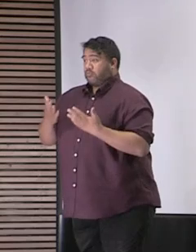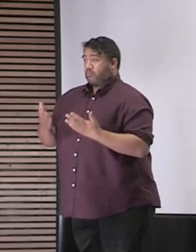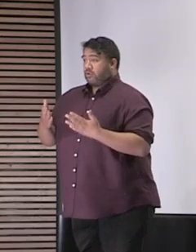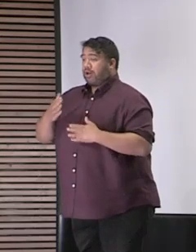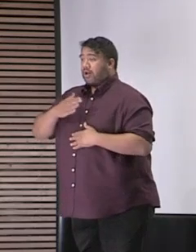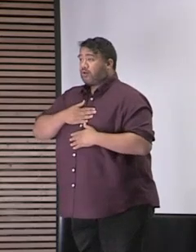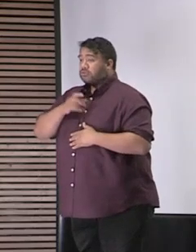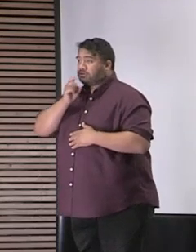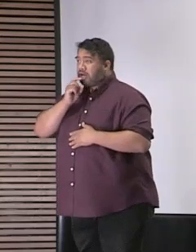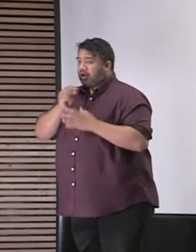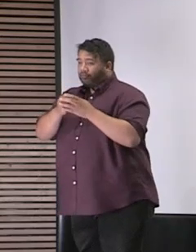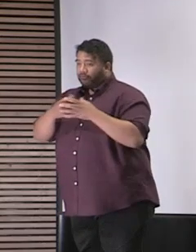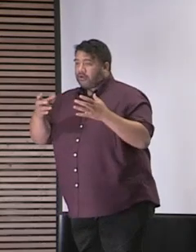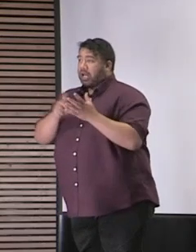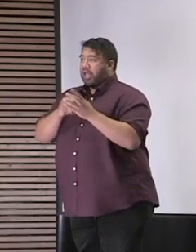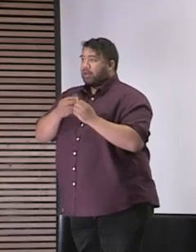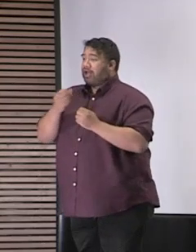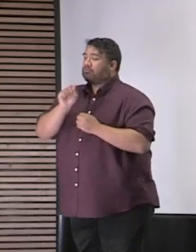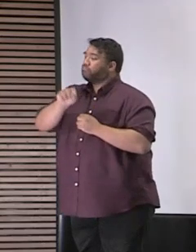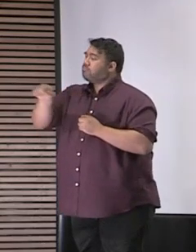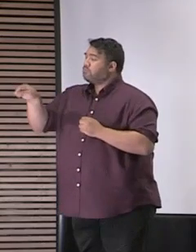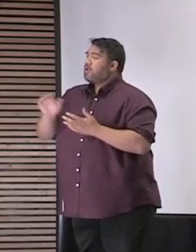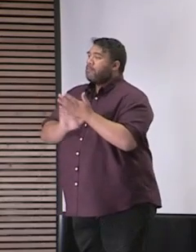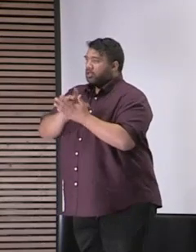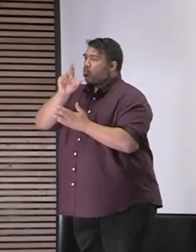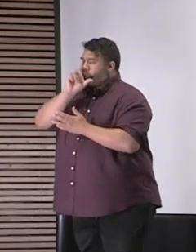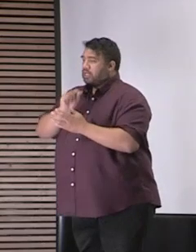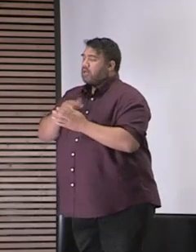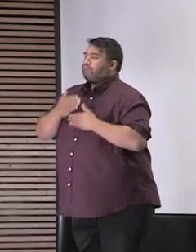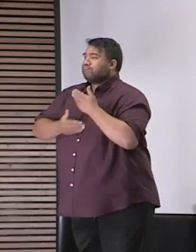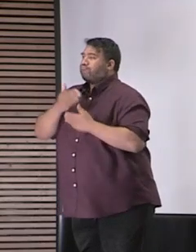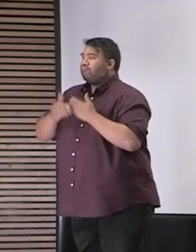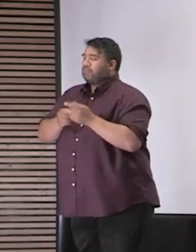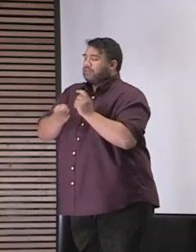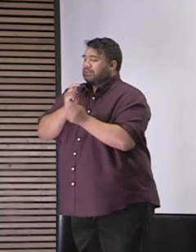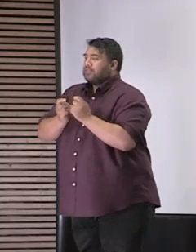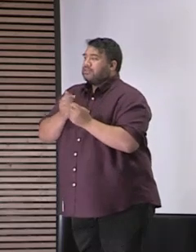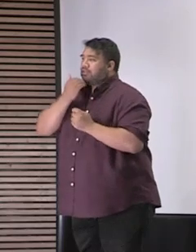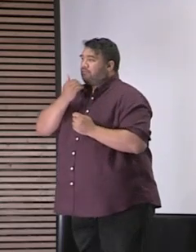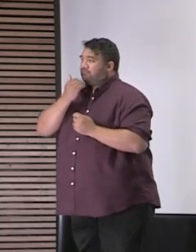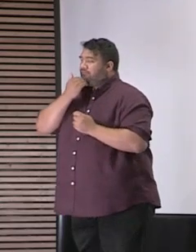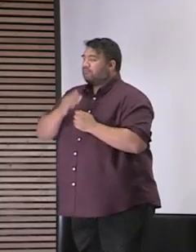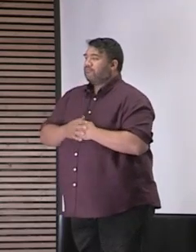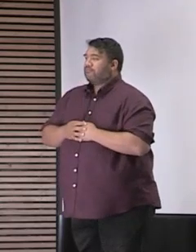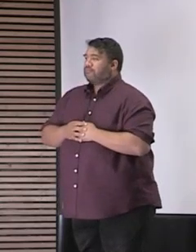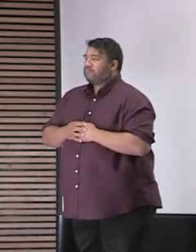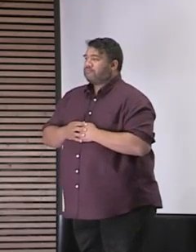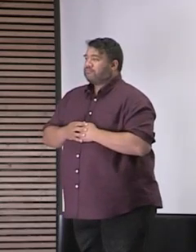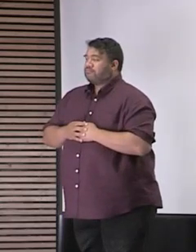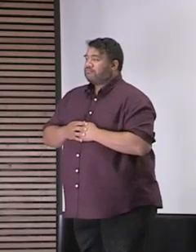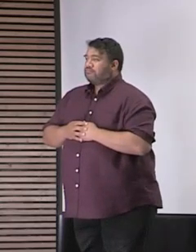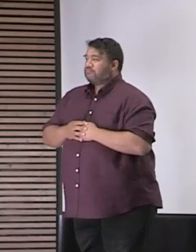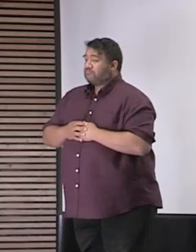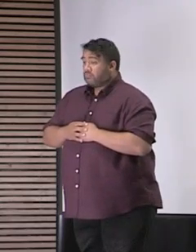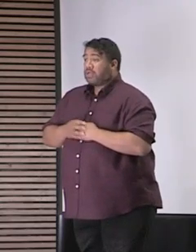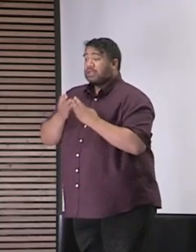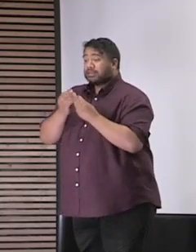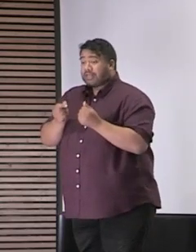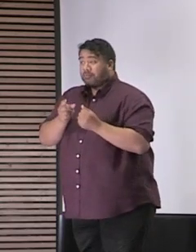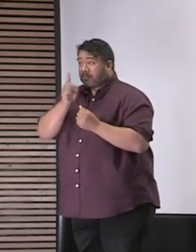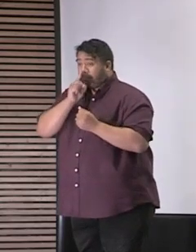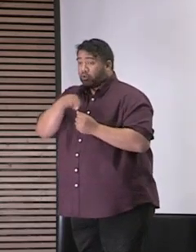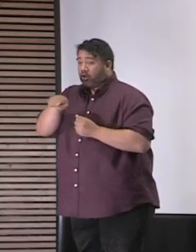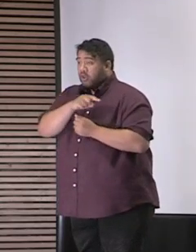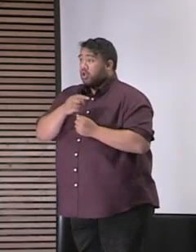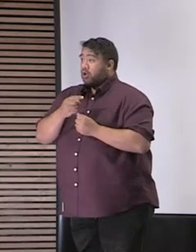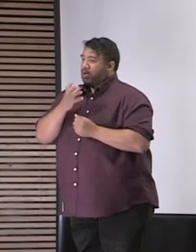e